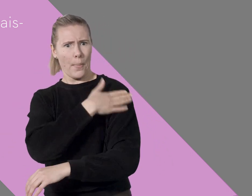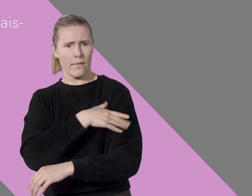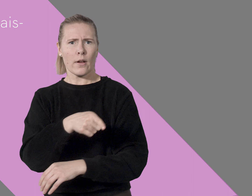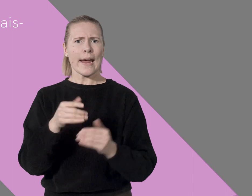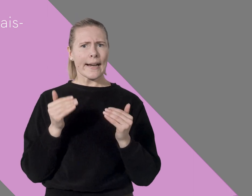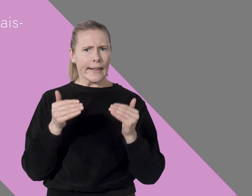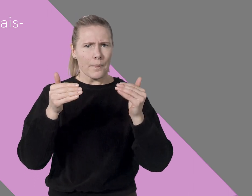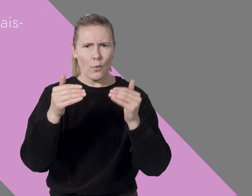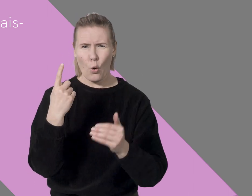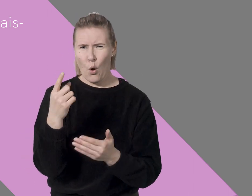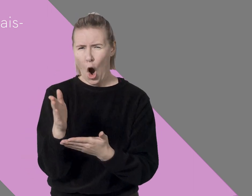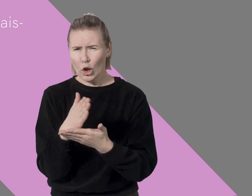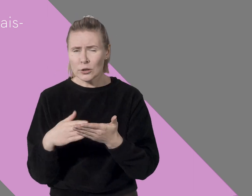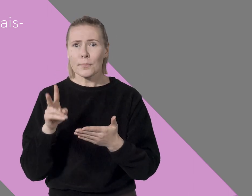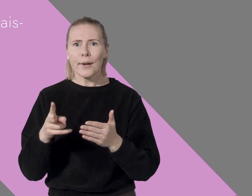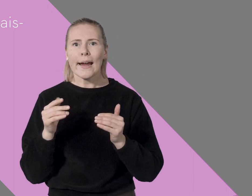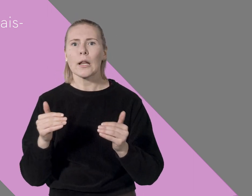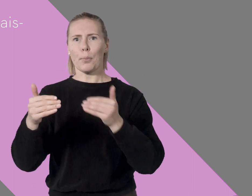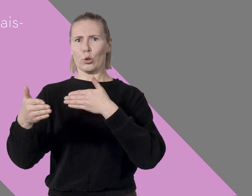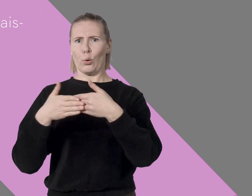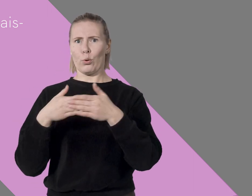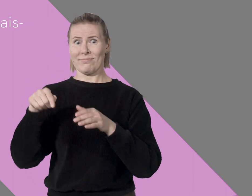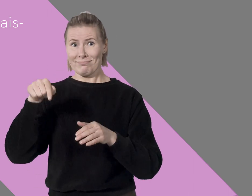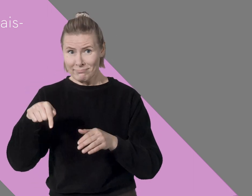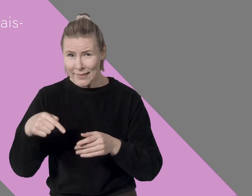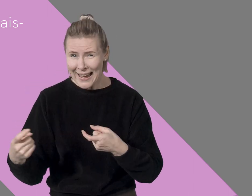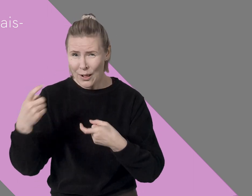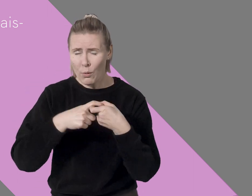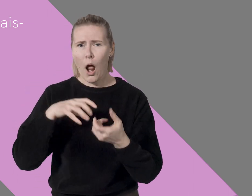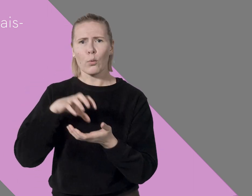palveluiden kehittäminen ja että osana tätä kehittämistyötä hallitus -